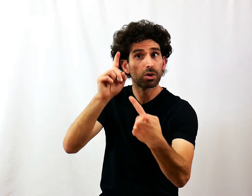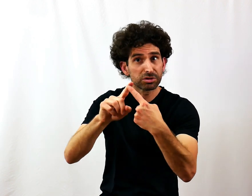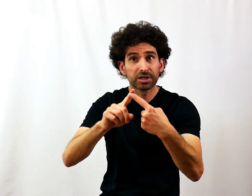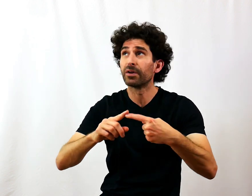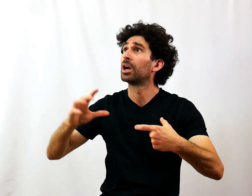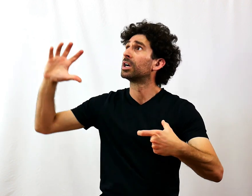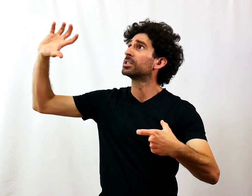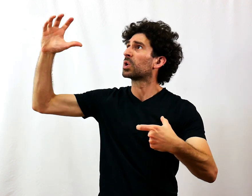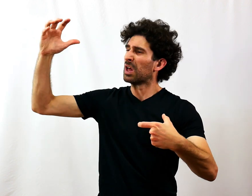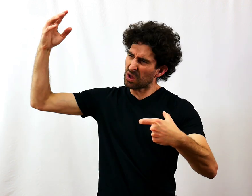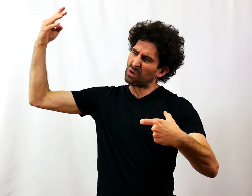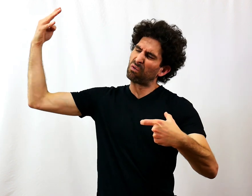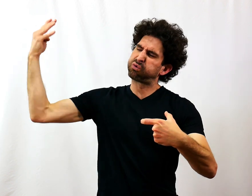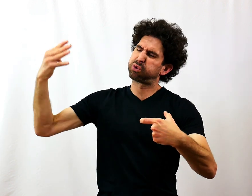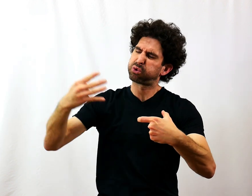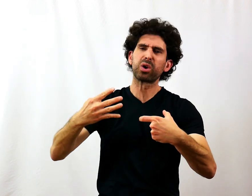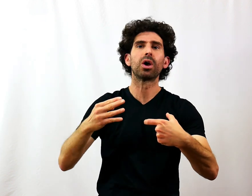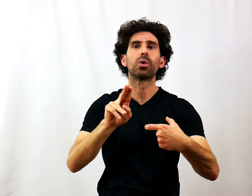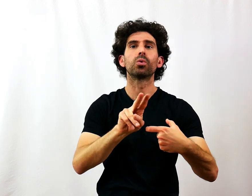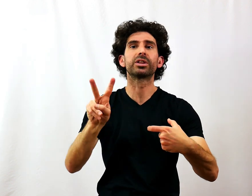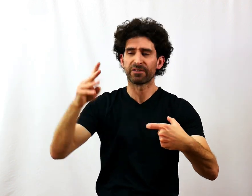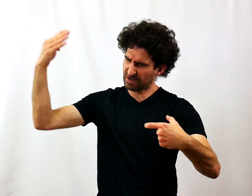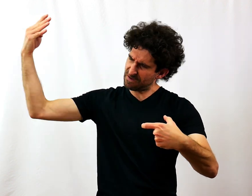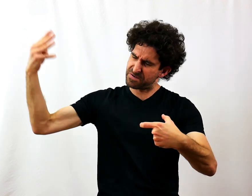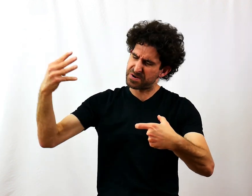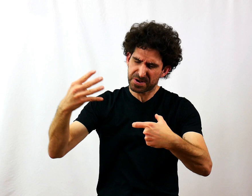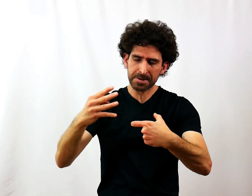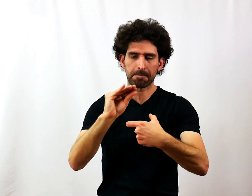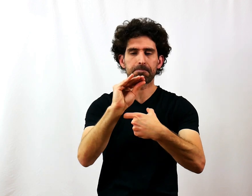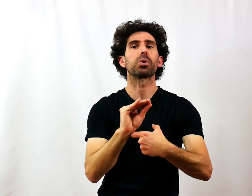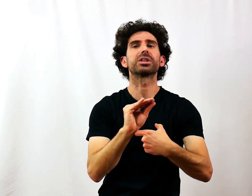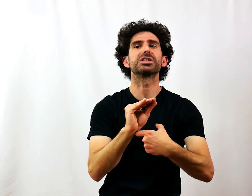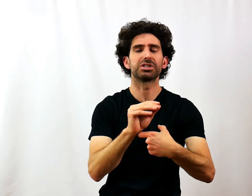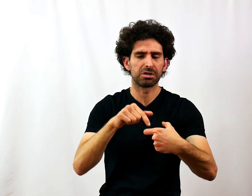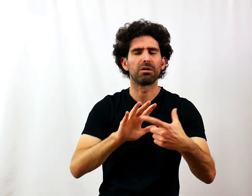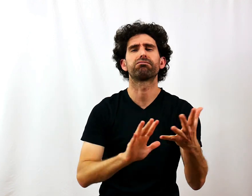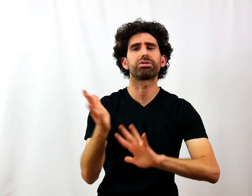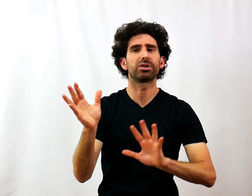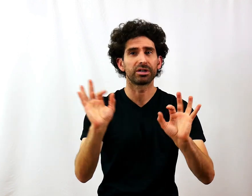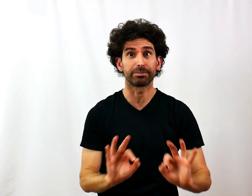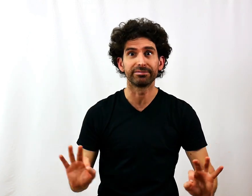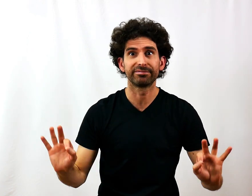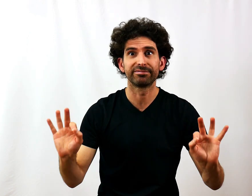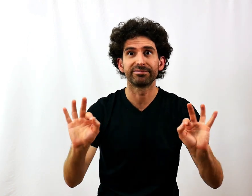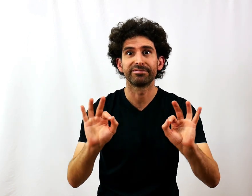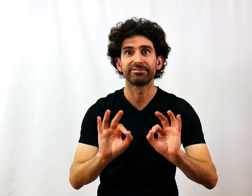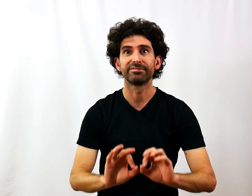L'objectif est de se protéger des rayons UV du soleil pour ne pas avoir de coup de soleil.